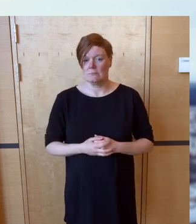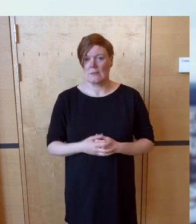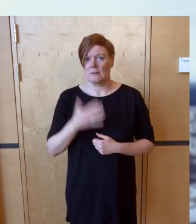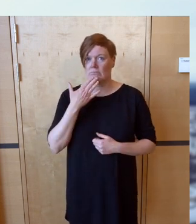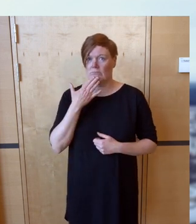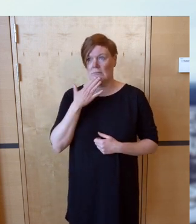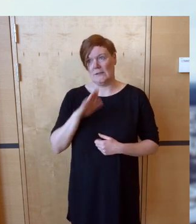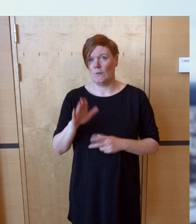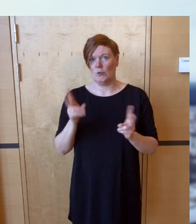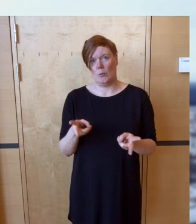Tack ska du ha